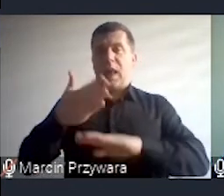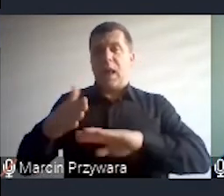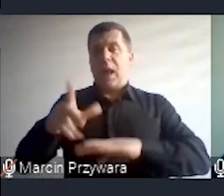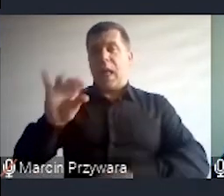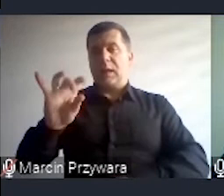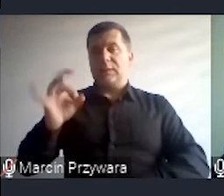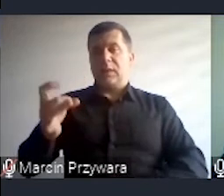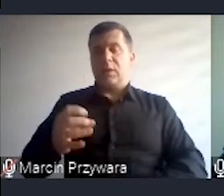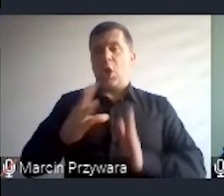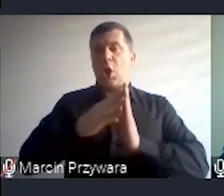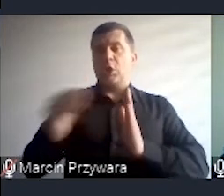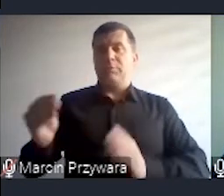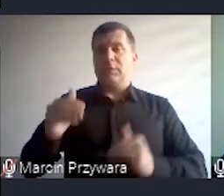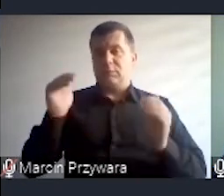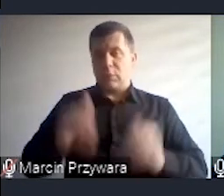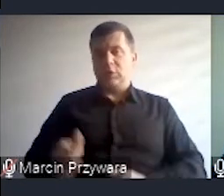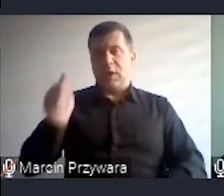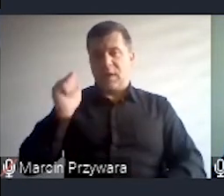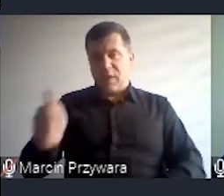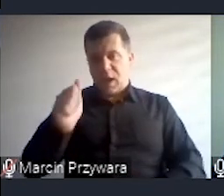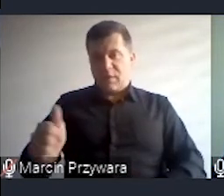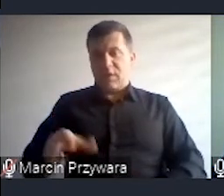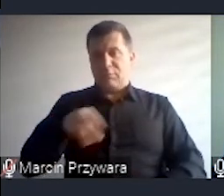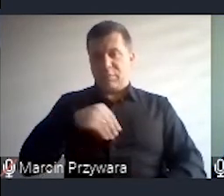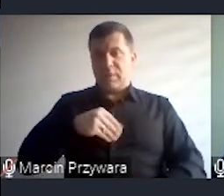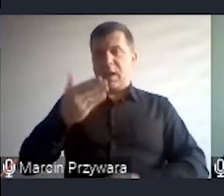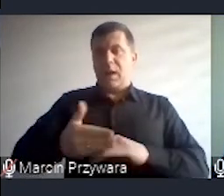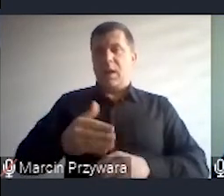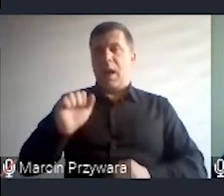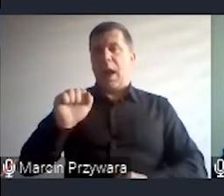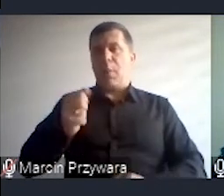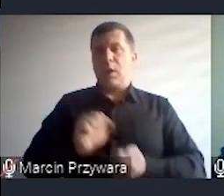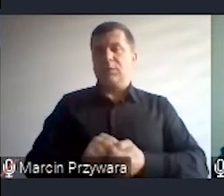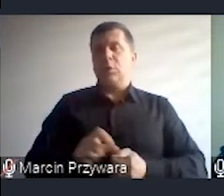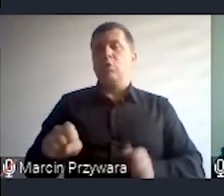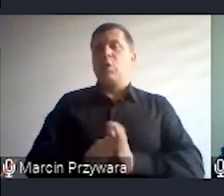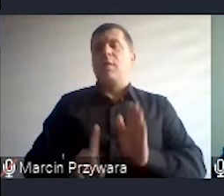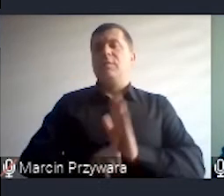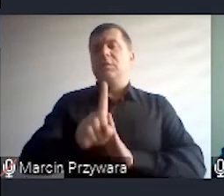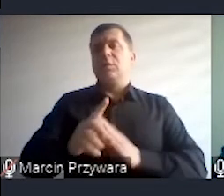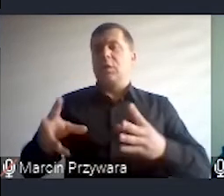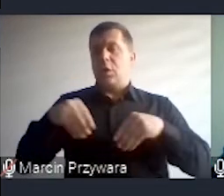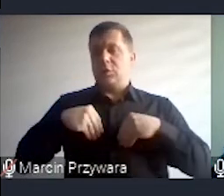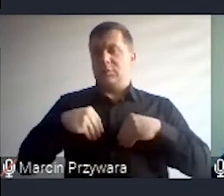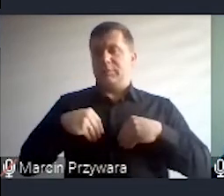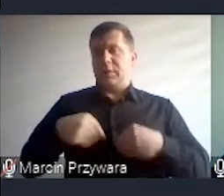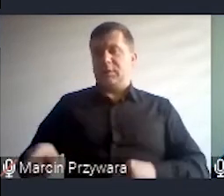odpisy mogą być kwalifikowalne amortyzacyjne do wysokości nabycia przedmiotu leasingu.